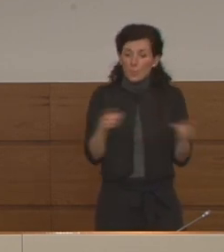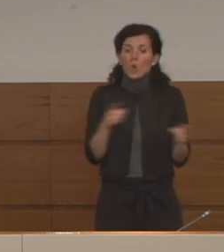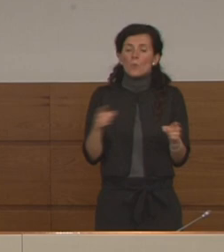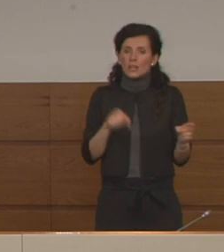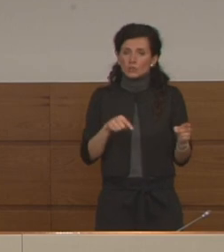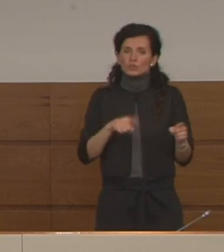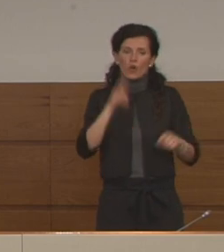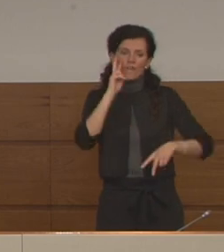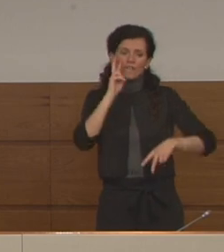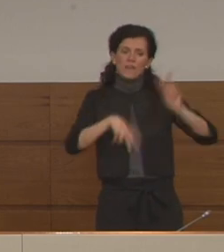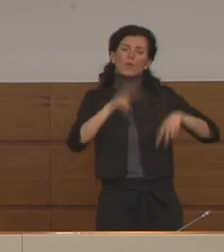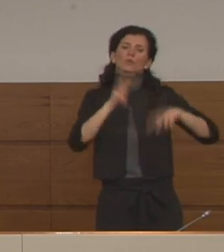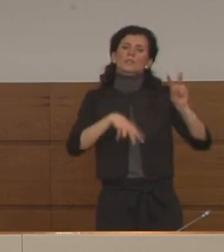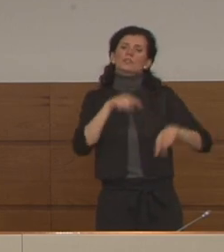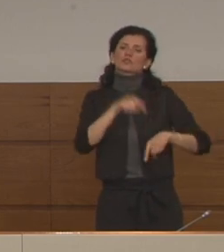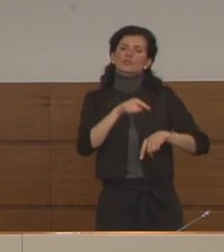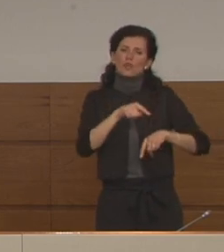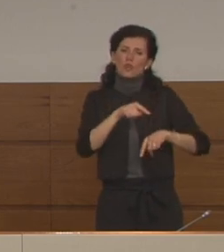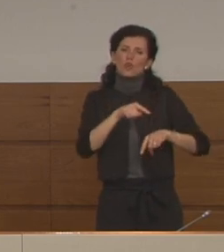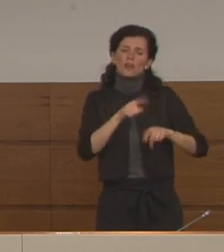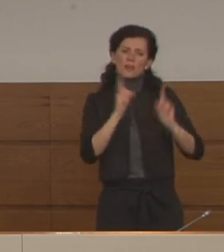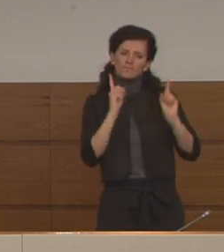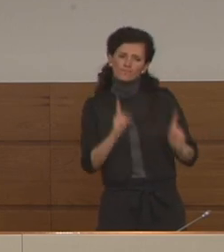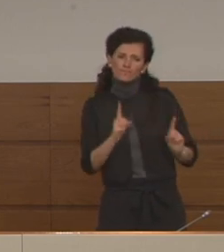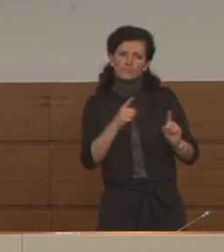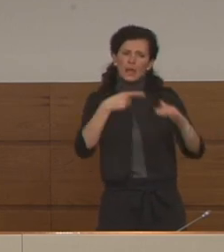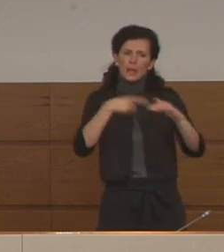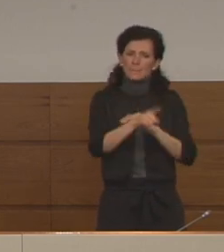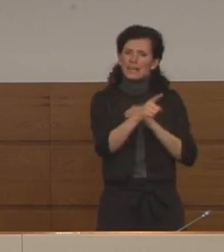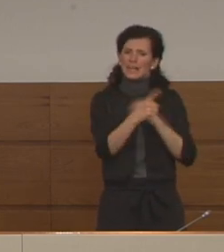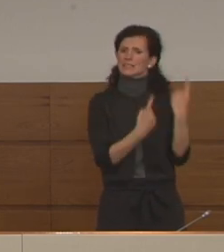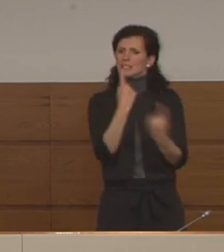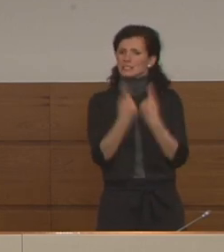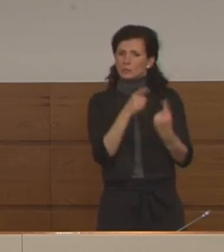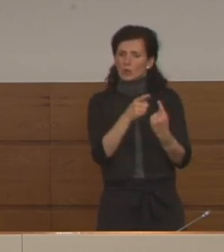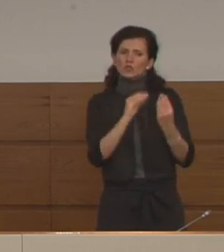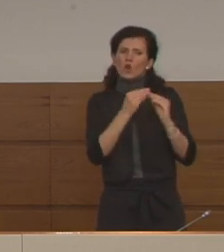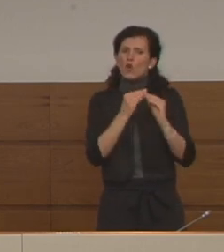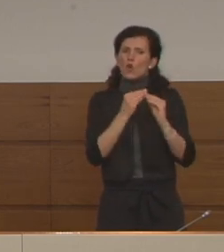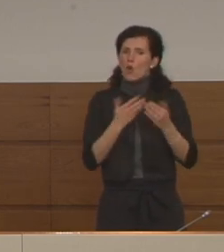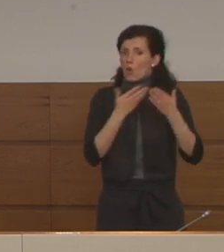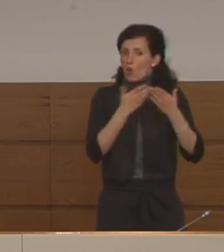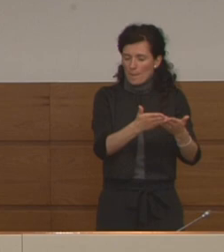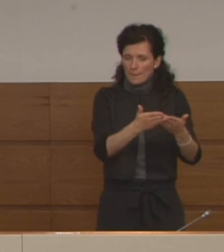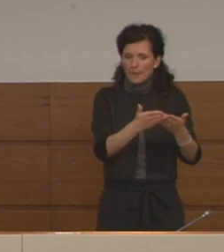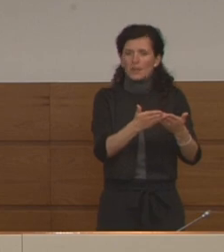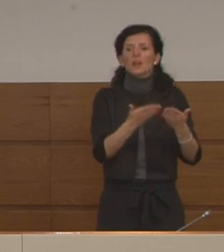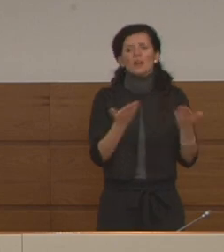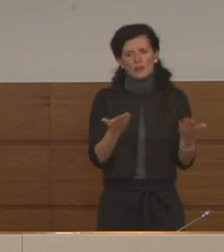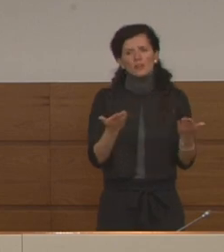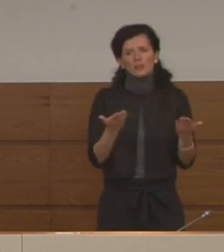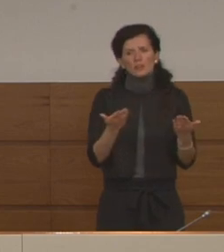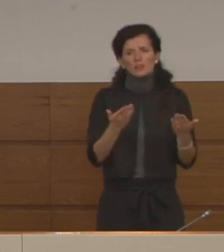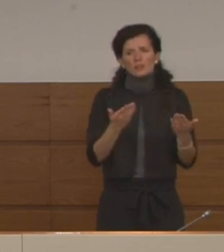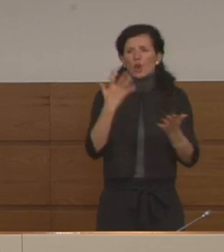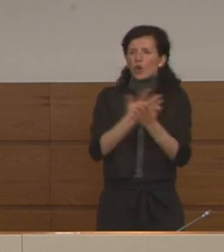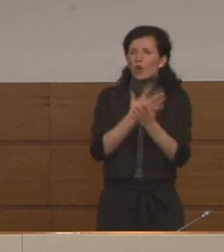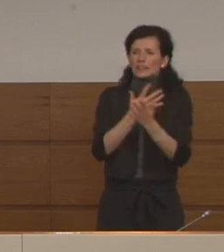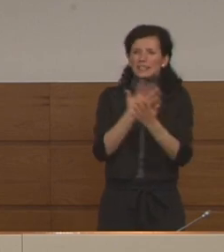delle misure da mettere in campo, per cui anche quelle notizie che erano emerse in